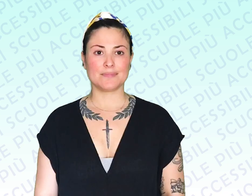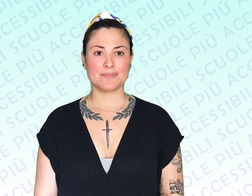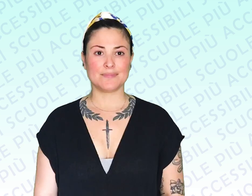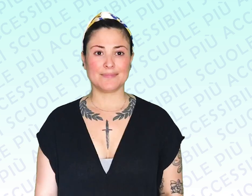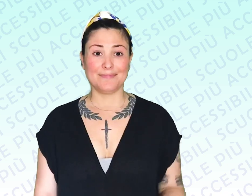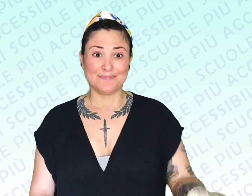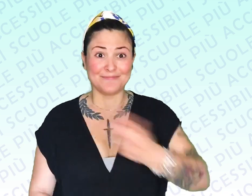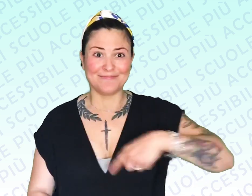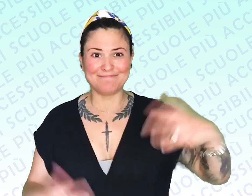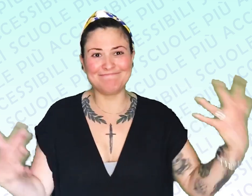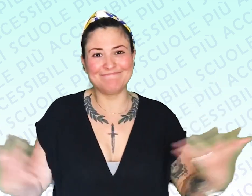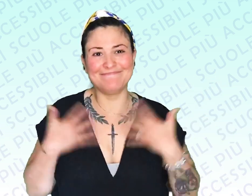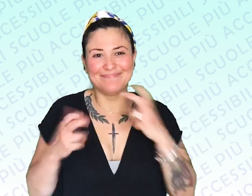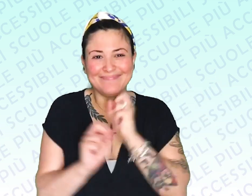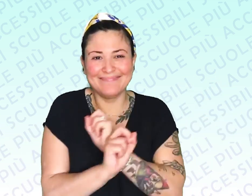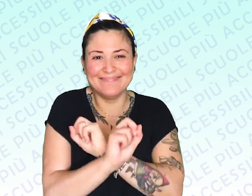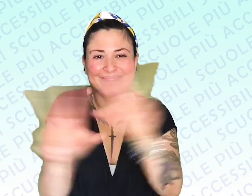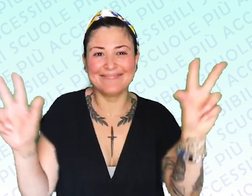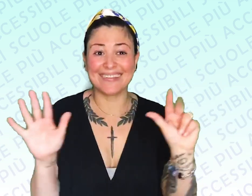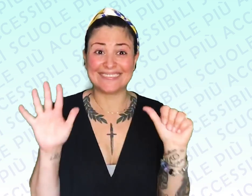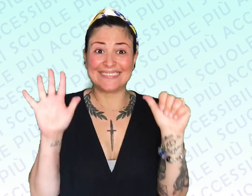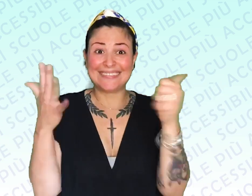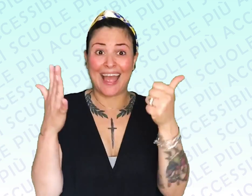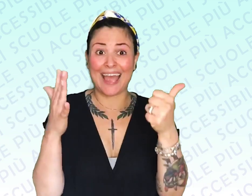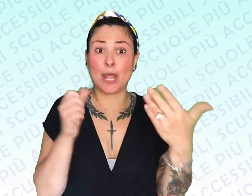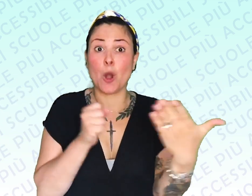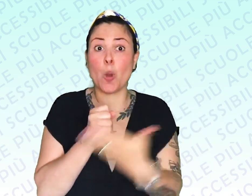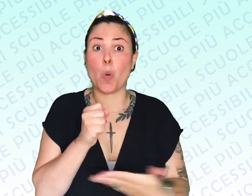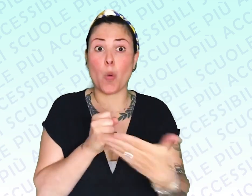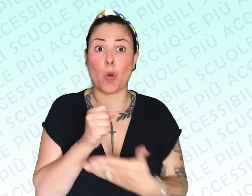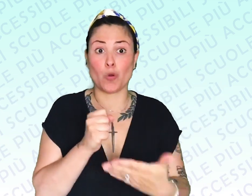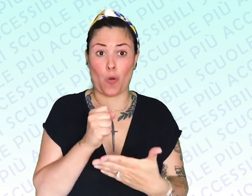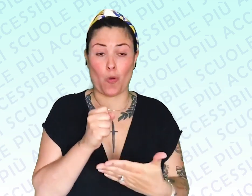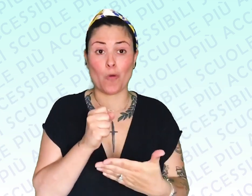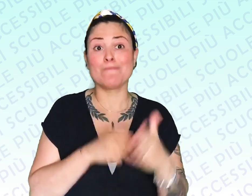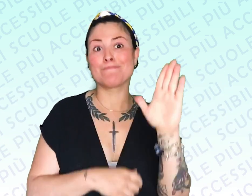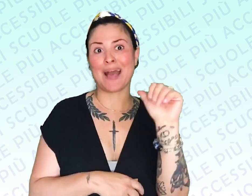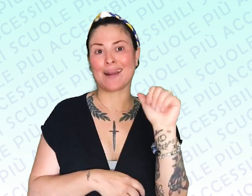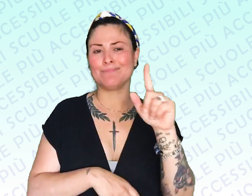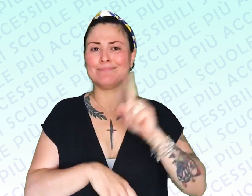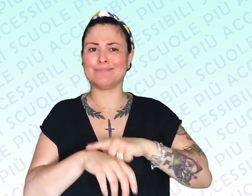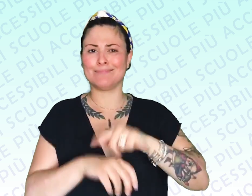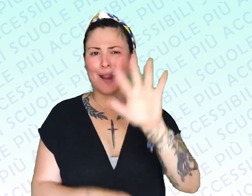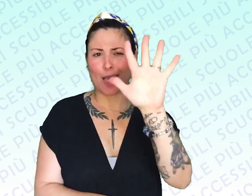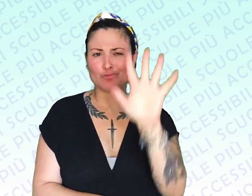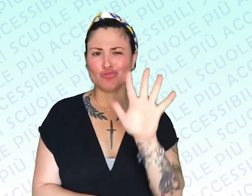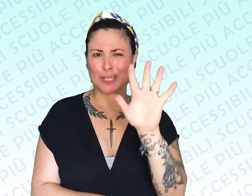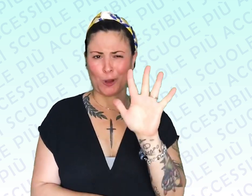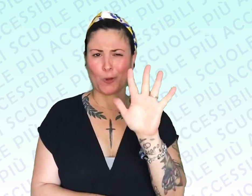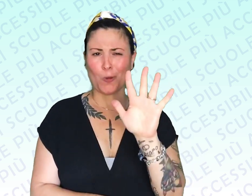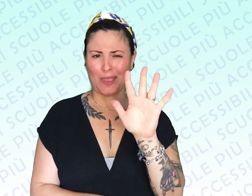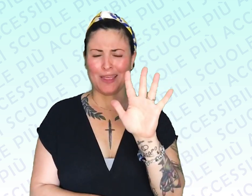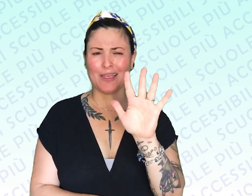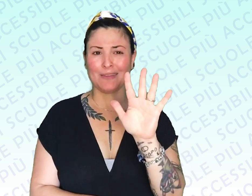Siamo felici di comunicarvi che martedì 6 luglio alle ore 17.00